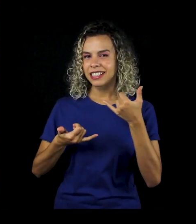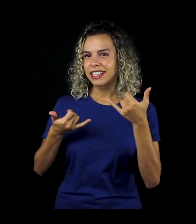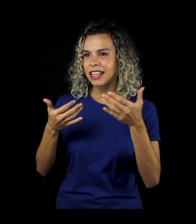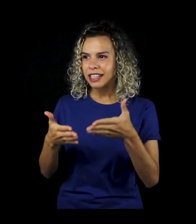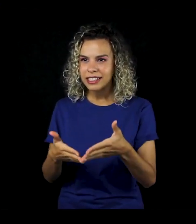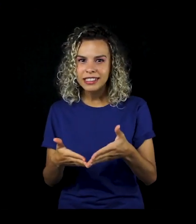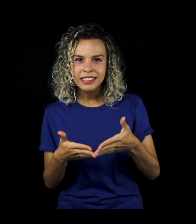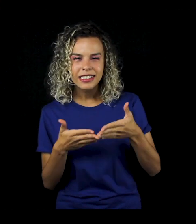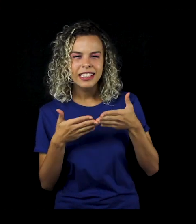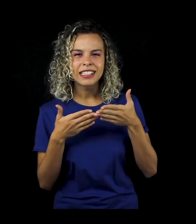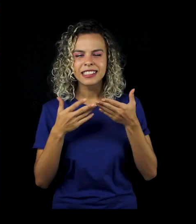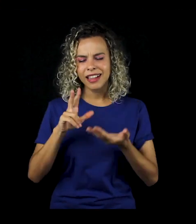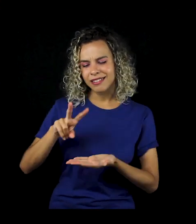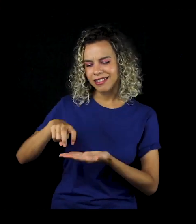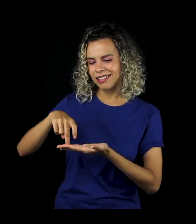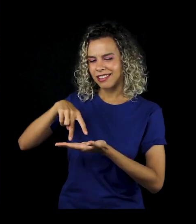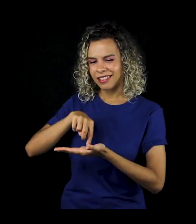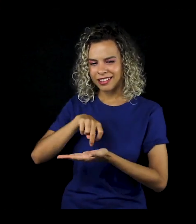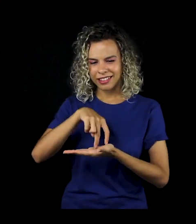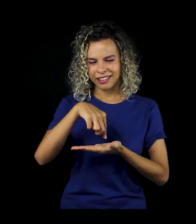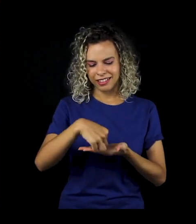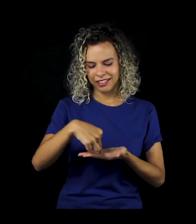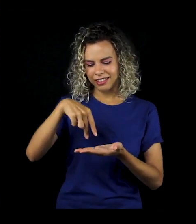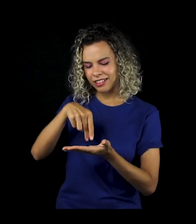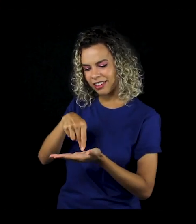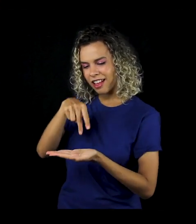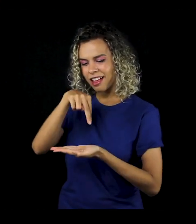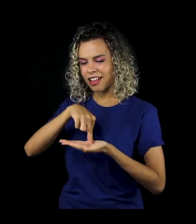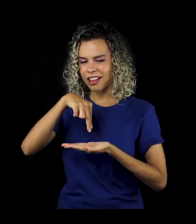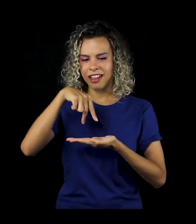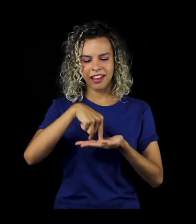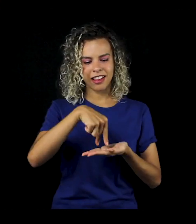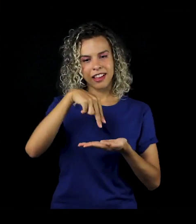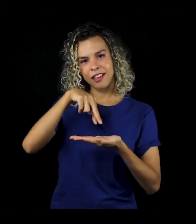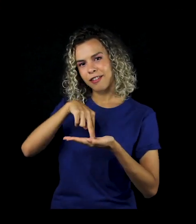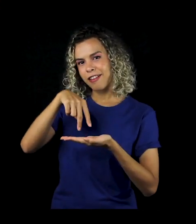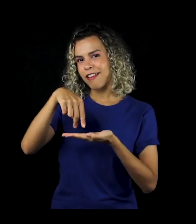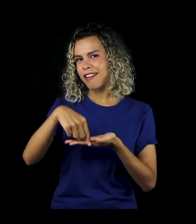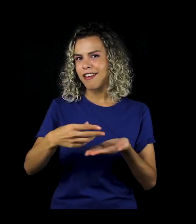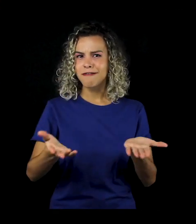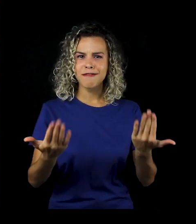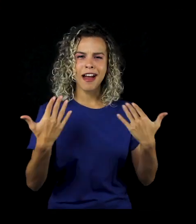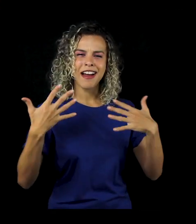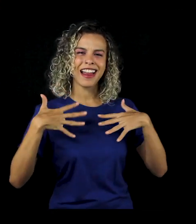Brinco, danço sem parar Assim vamos nos alegrar